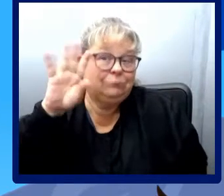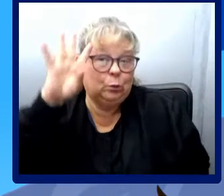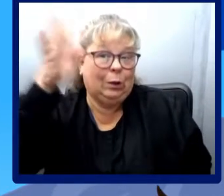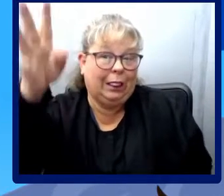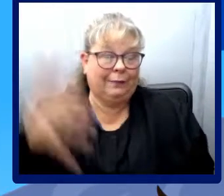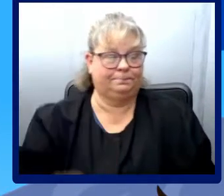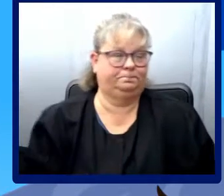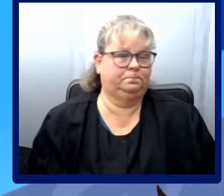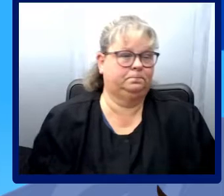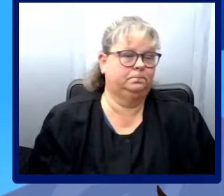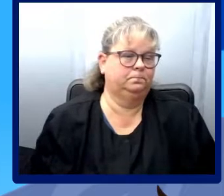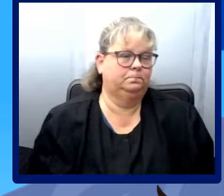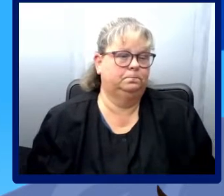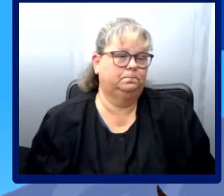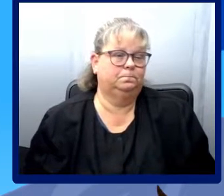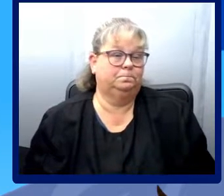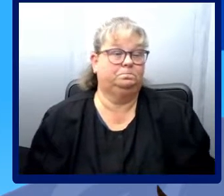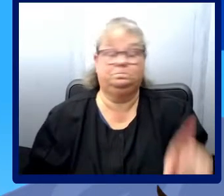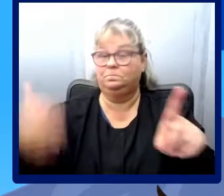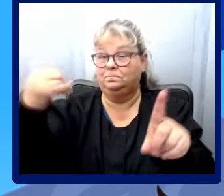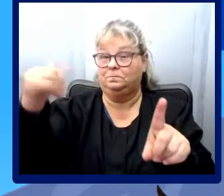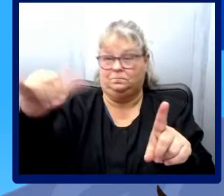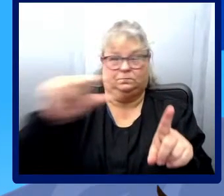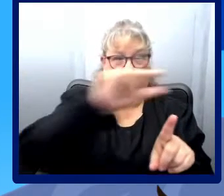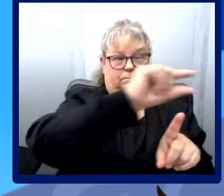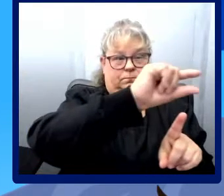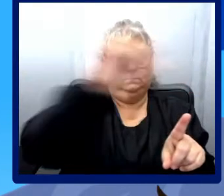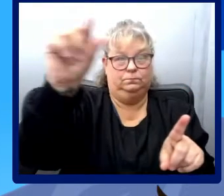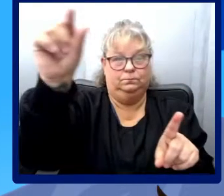La línea amarilla nos muestra lo que sucede en el flujo.